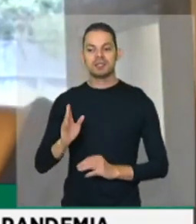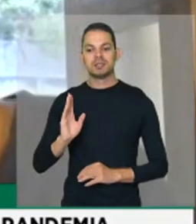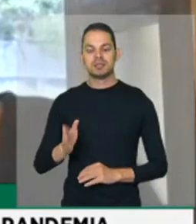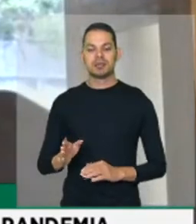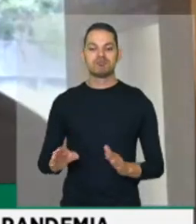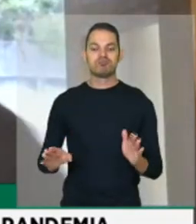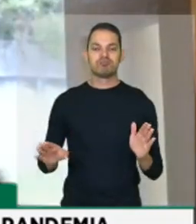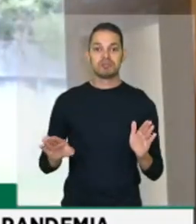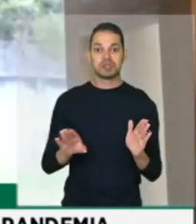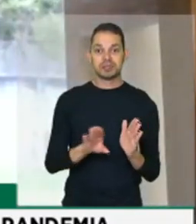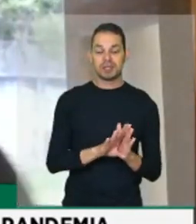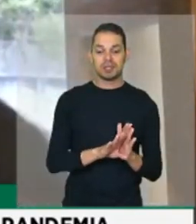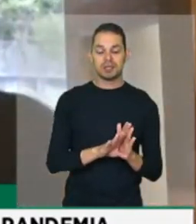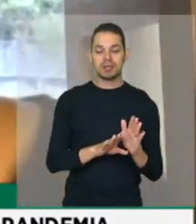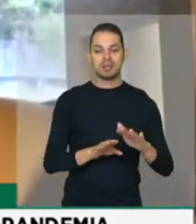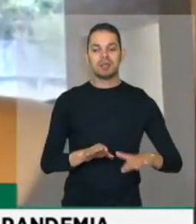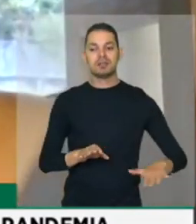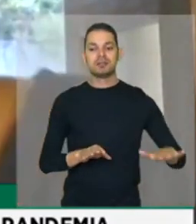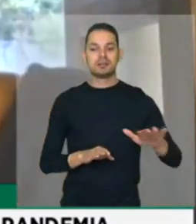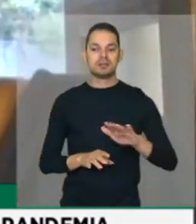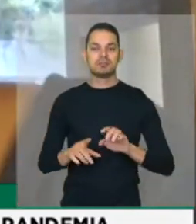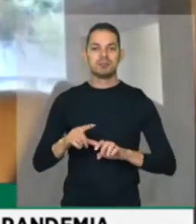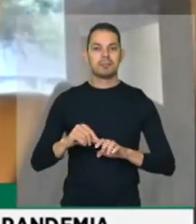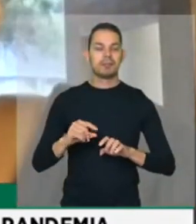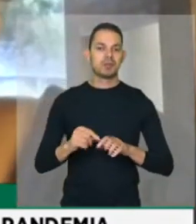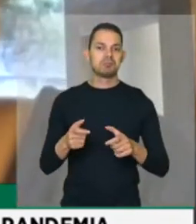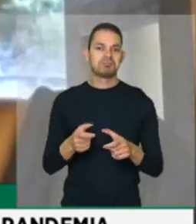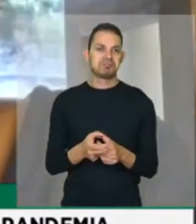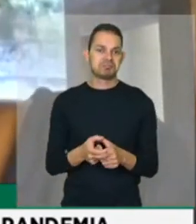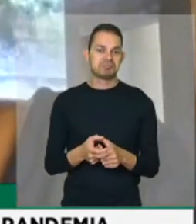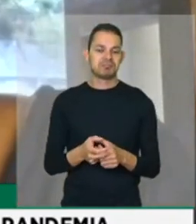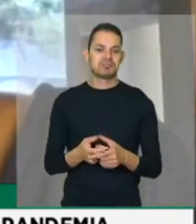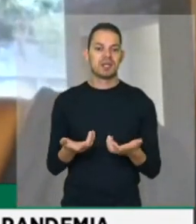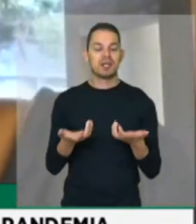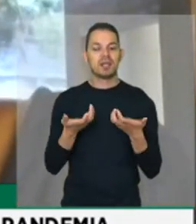APROVADA CHEGUE A ESSAS.... A ESSAS... A ESSE TIPO DE EMPREENDEDORES. ENTÃO EU QUERIA FAZER UM APELO AQUI